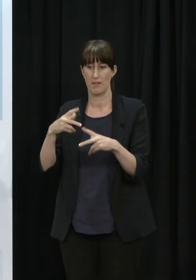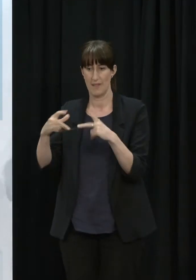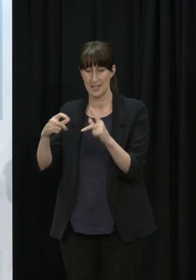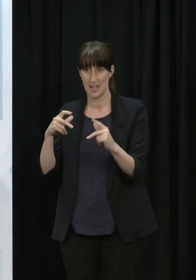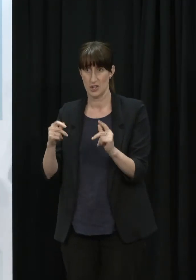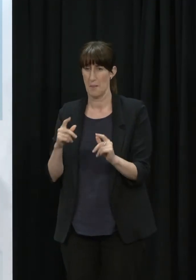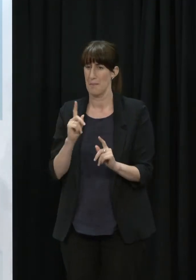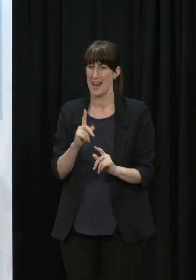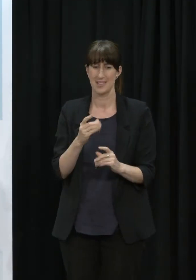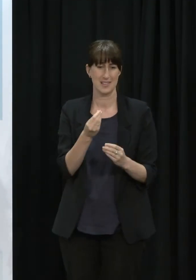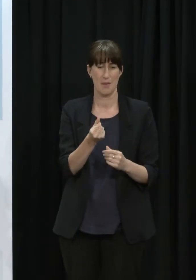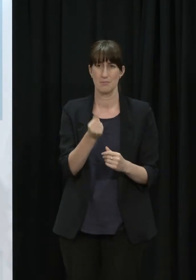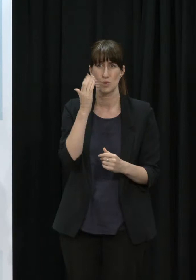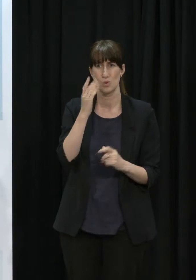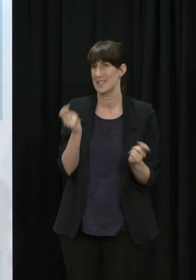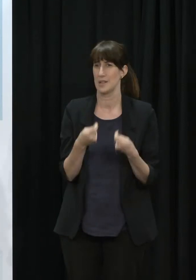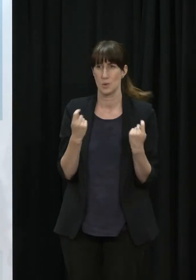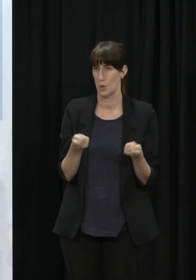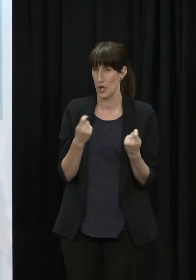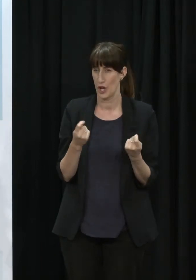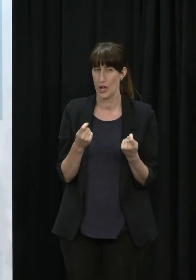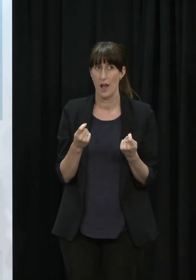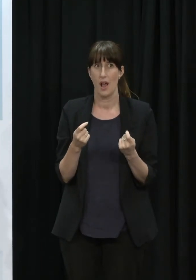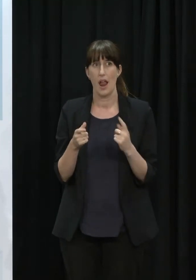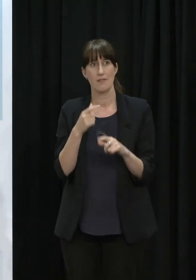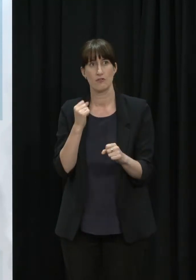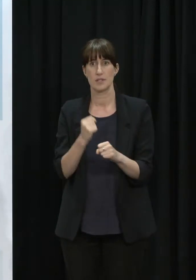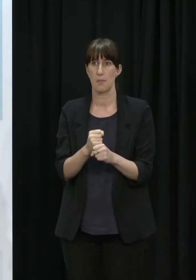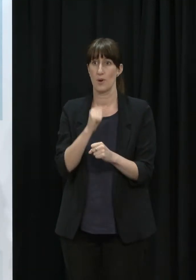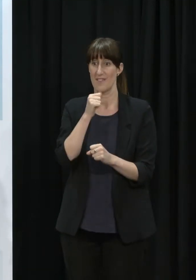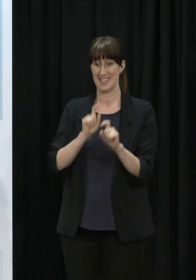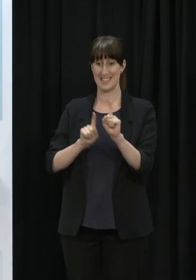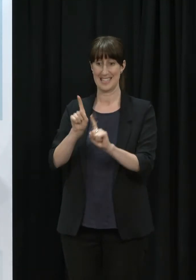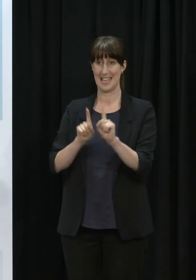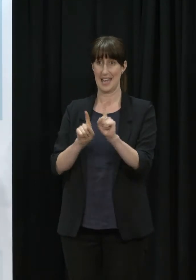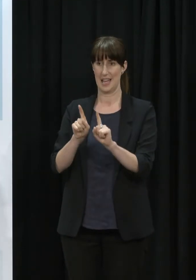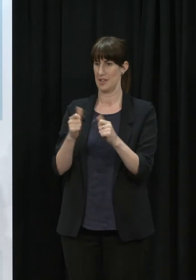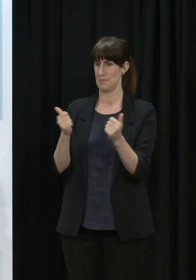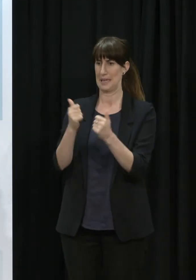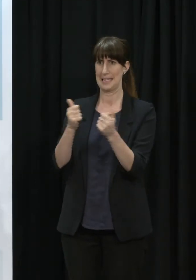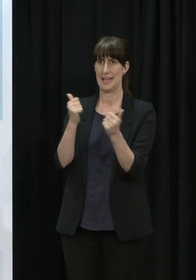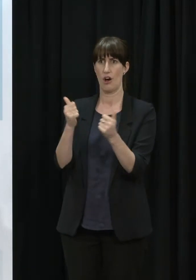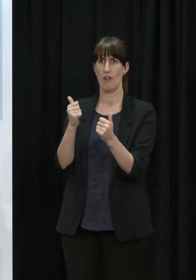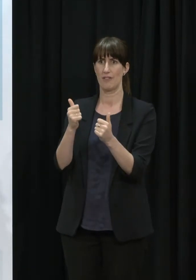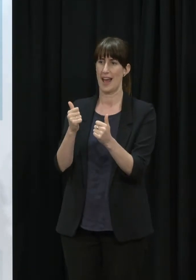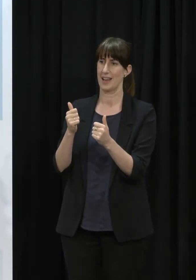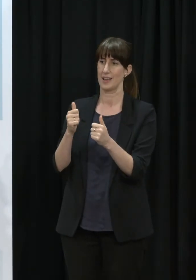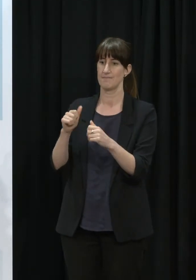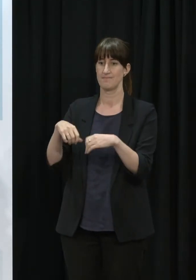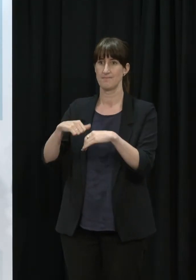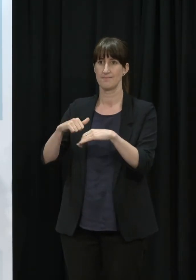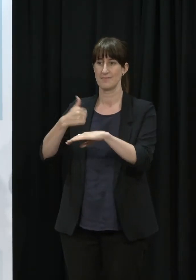kano kano ka taea te tuku atu ki era kura? Ka mahi matou ki te taha o nga kura. Engari kaore matou e